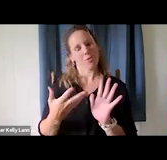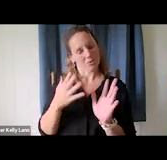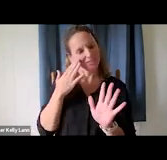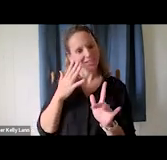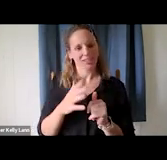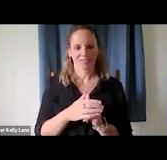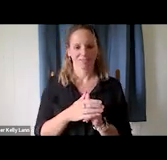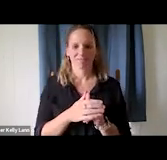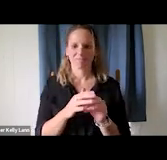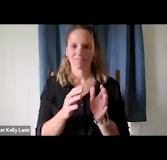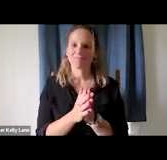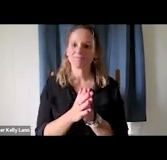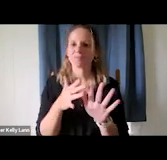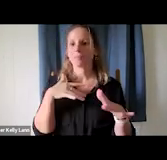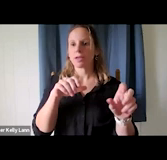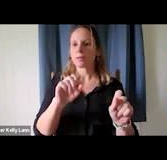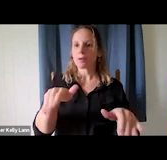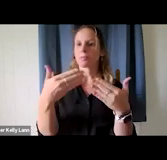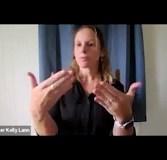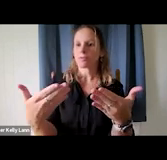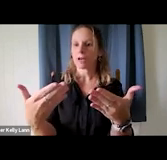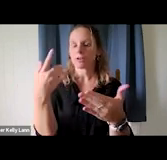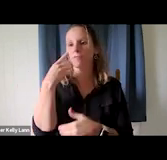al ser capaz de proporcionar la información a Ashley